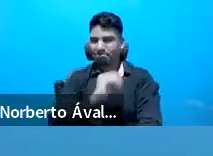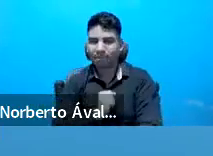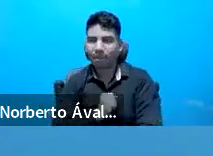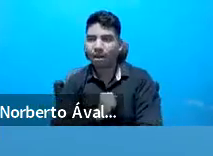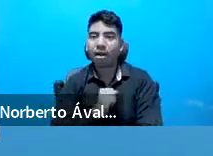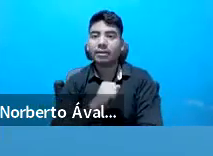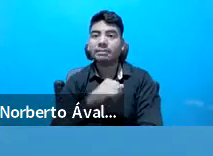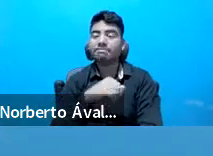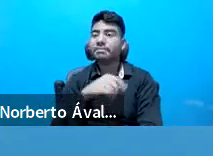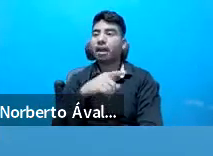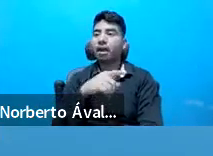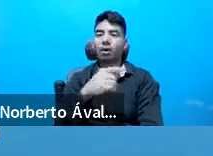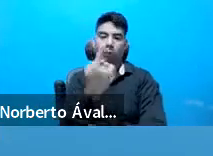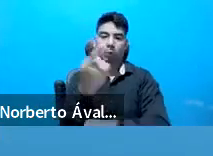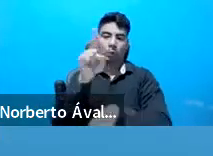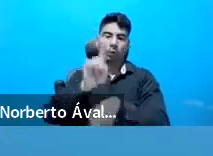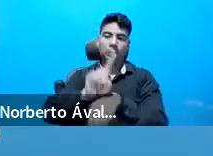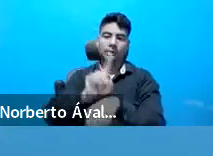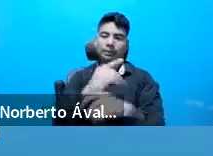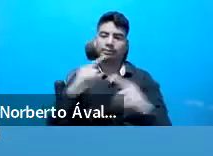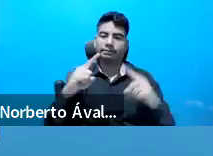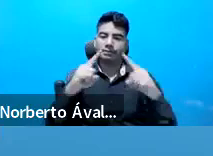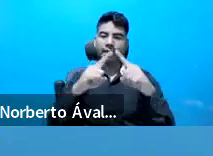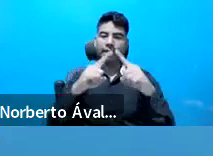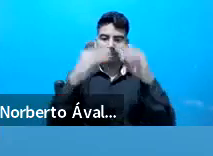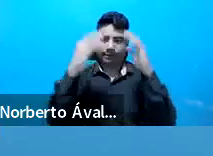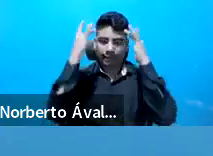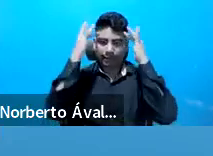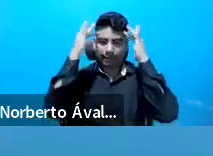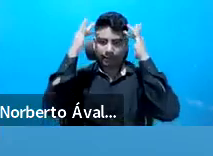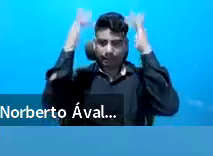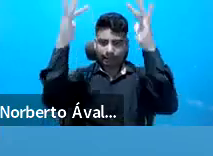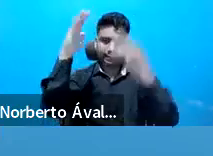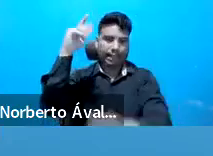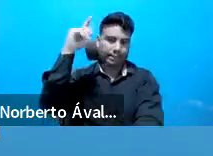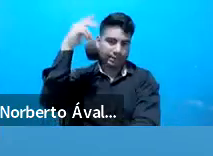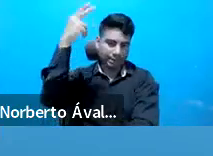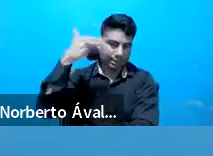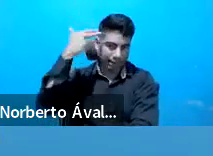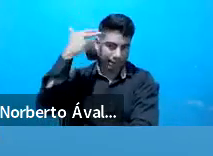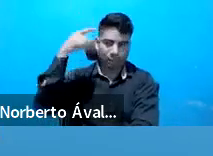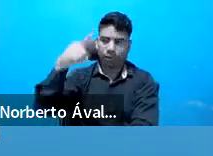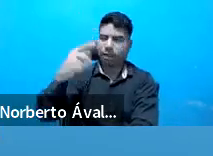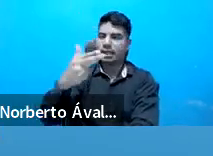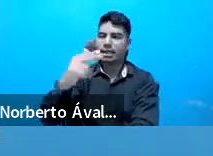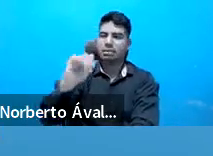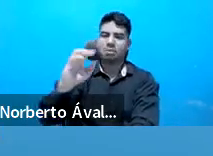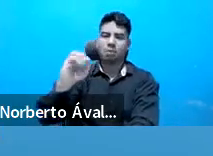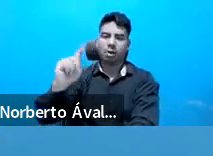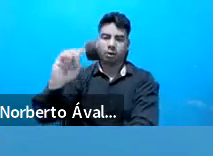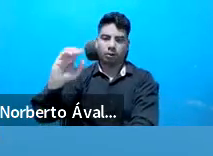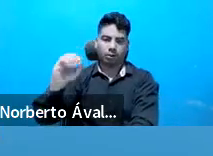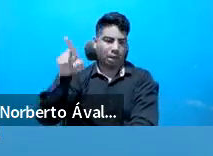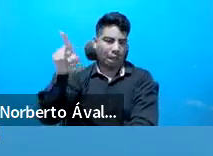fuera a la a la Iglesia Hipólito y a la Iglesia Hipólito y que llevaba su niño a su niña y la dejó sentado